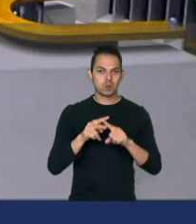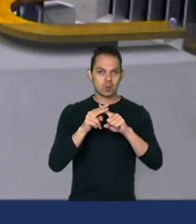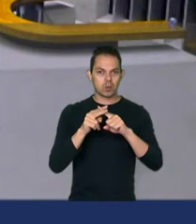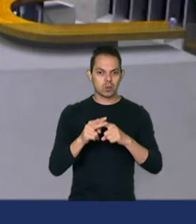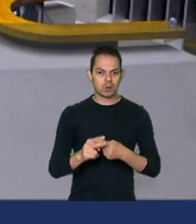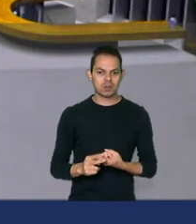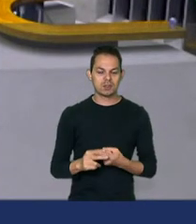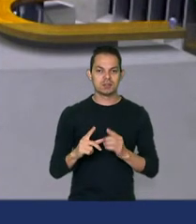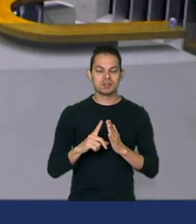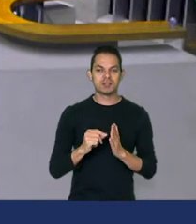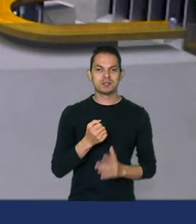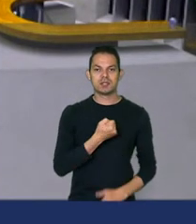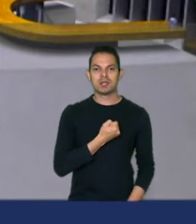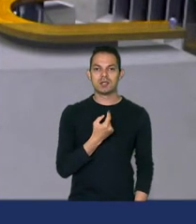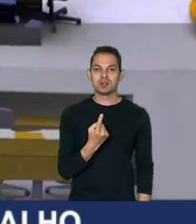VOTARAM. NÃO É? MELHOR DIZENDO, ESTE DESTAQUE DE N°